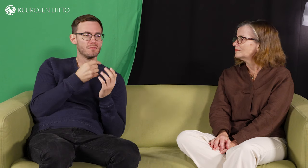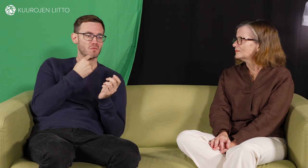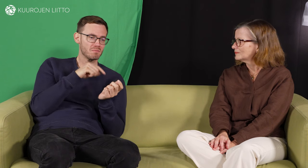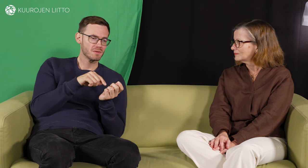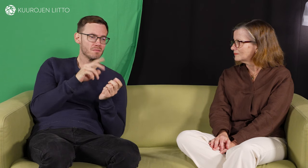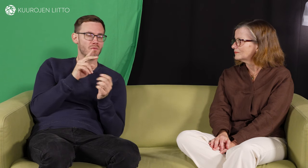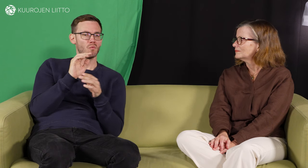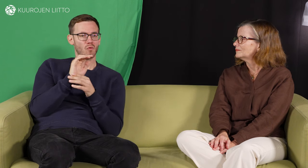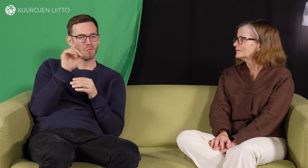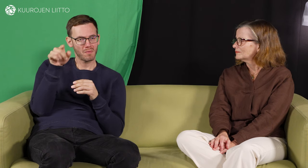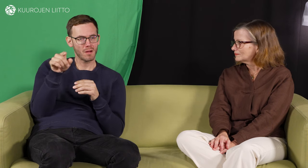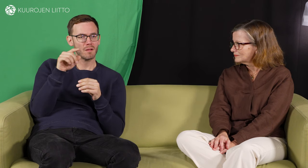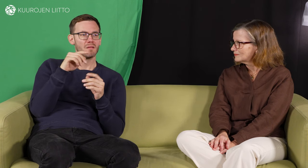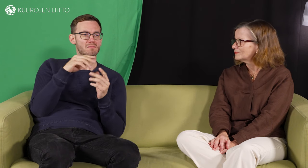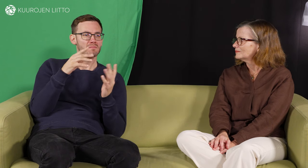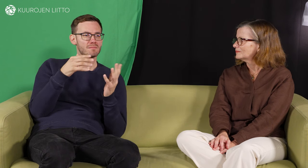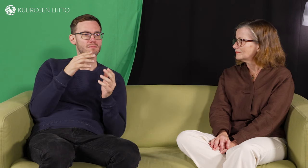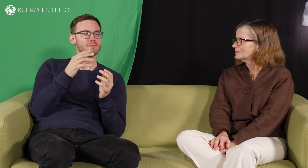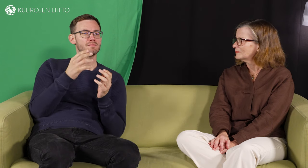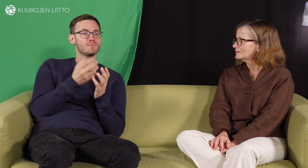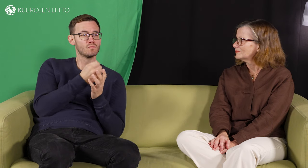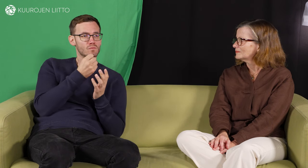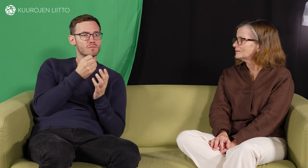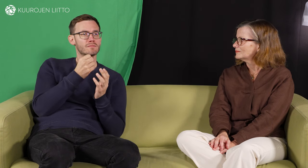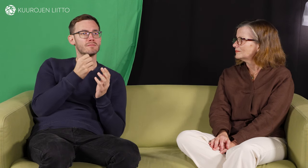Sekä Suomessa, että ulkomailla.